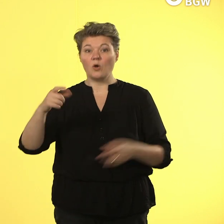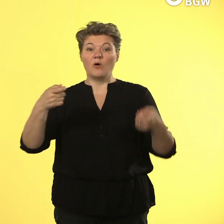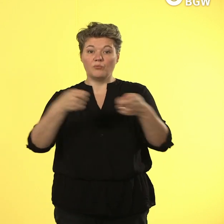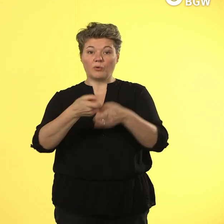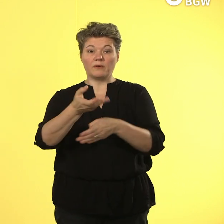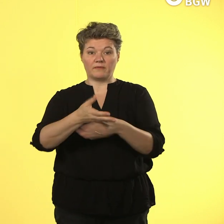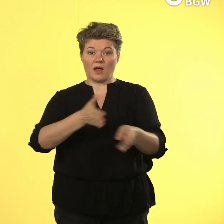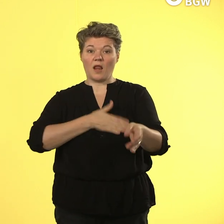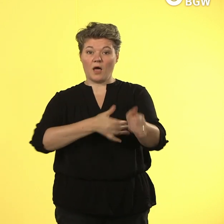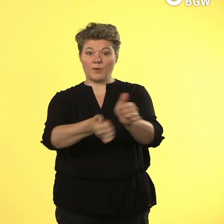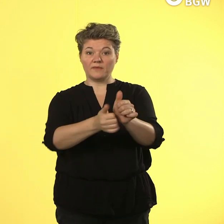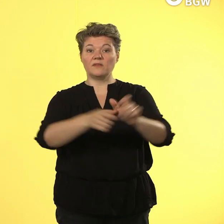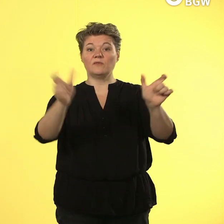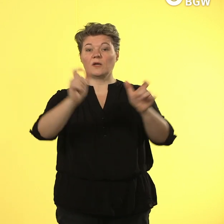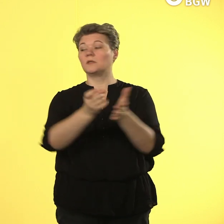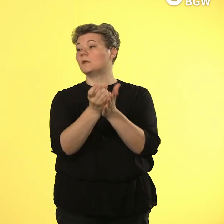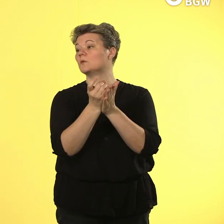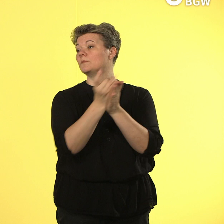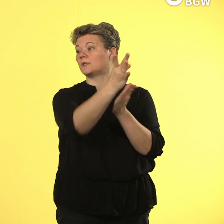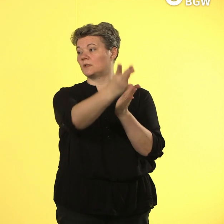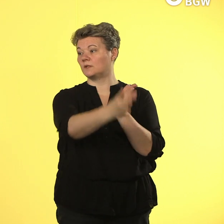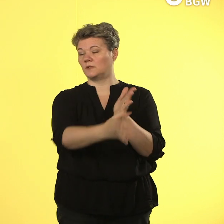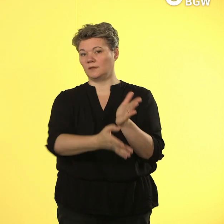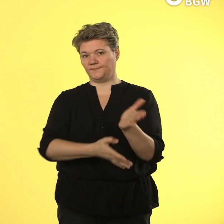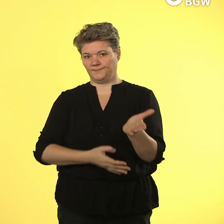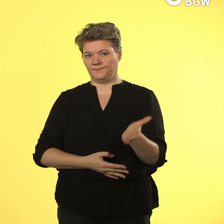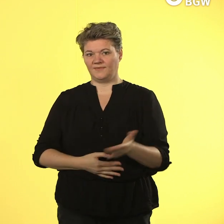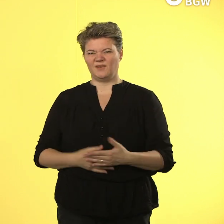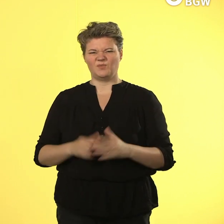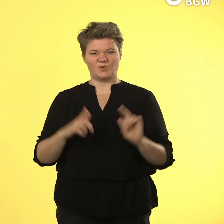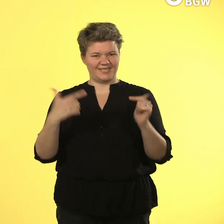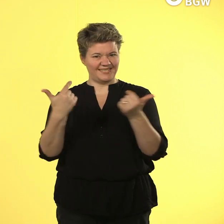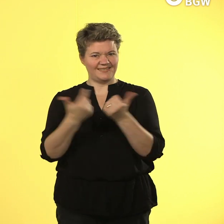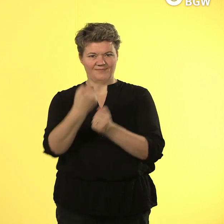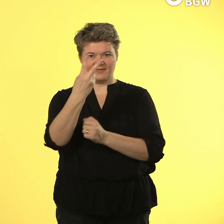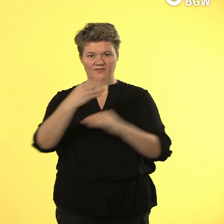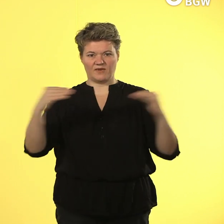Wir haben zwei Lager im Team. Da wir uns nicht einigen konnten, hat das sehr schnell zu einer Verhärtung geführt.